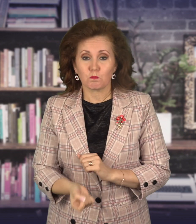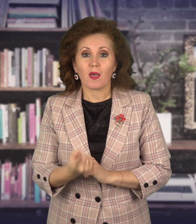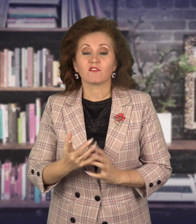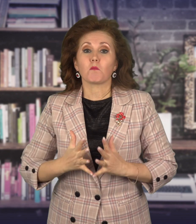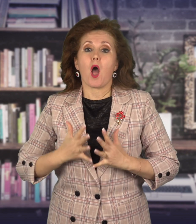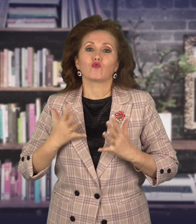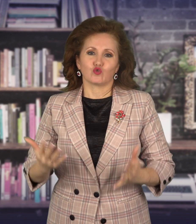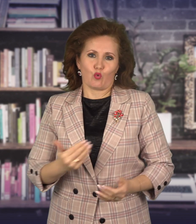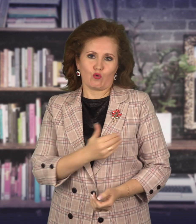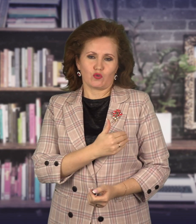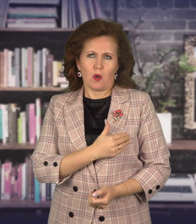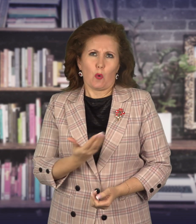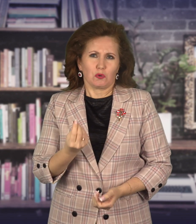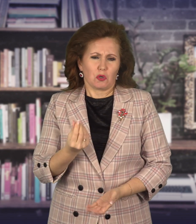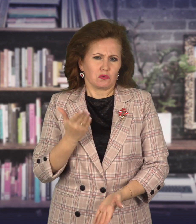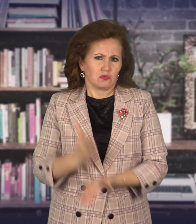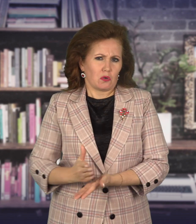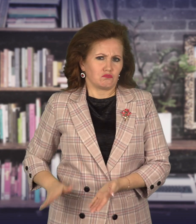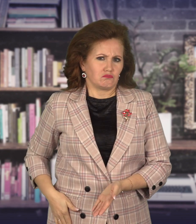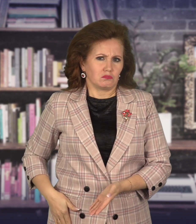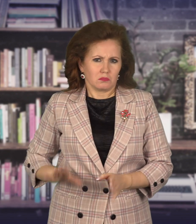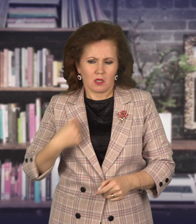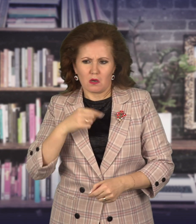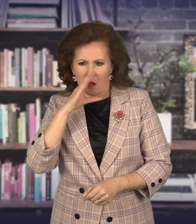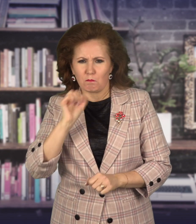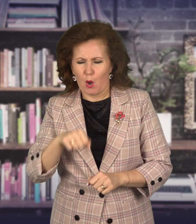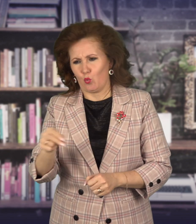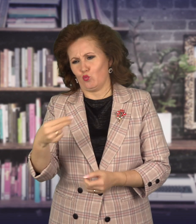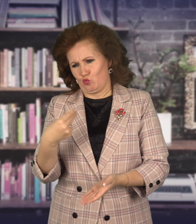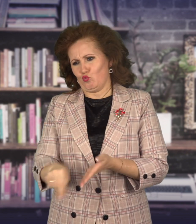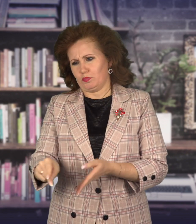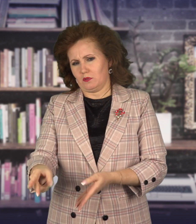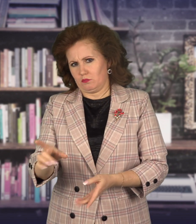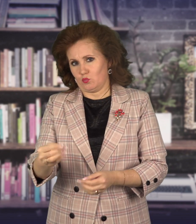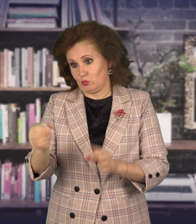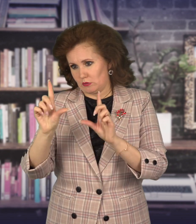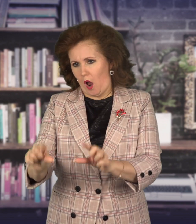У вас появится большое желание тратить, ведь деньги есть и их хватит!